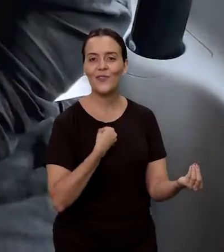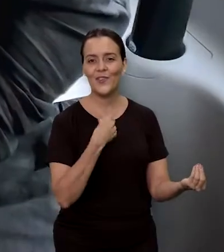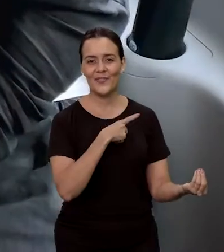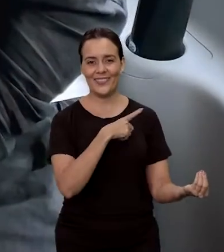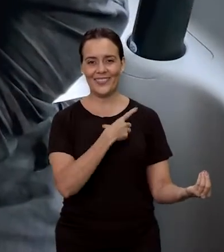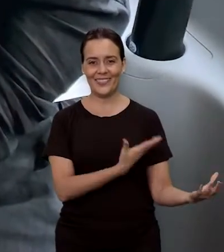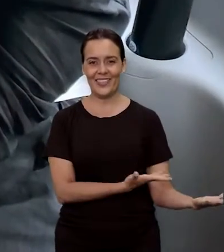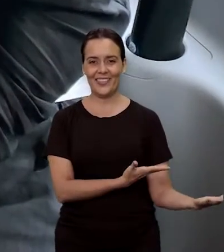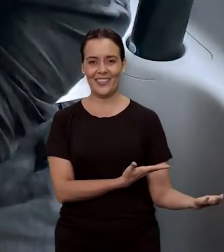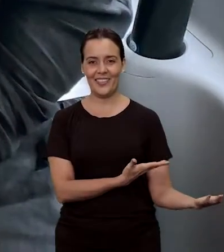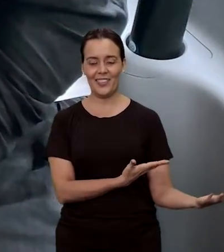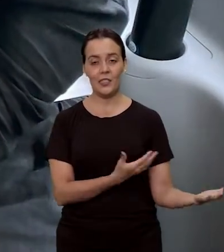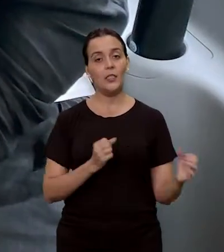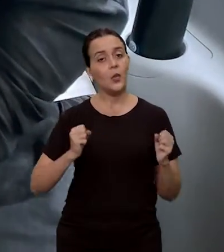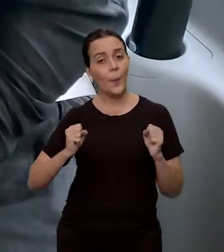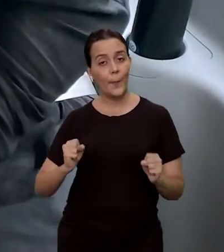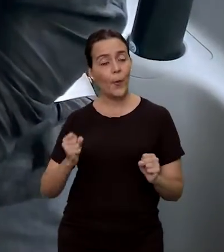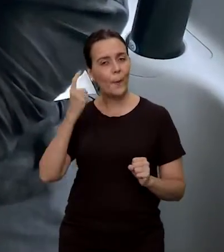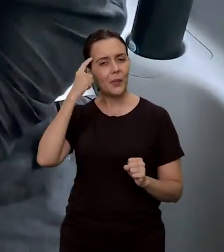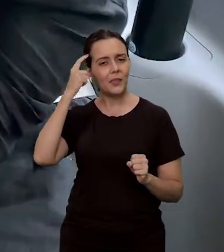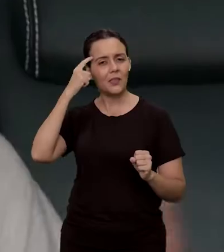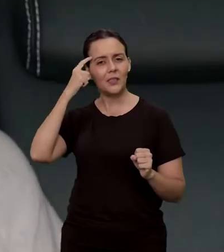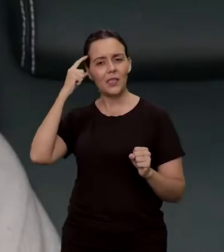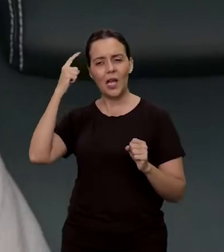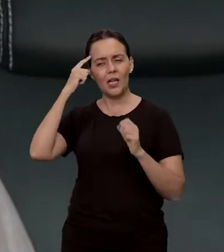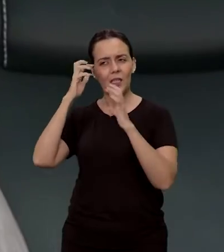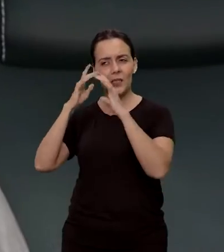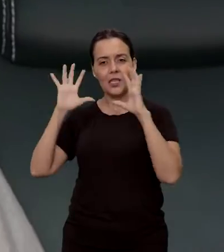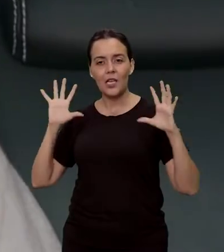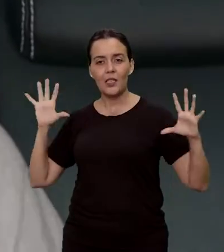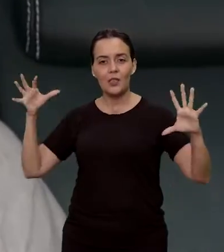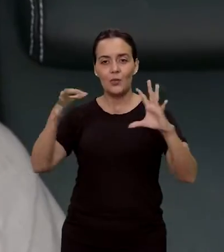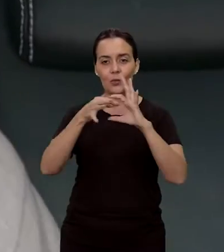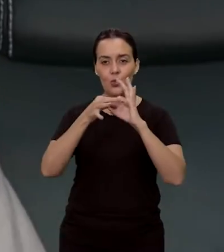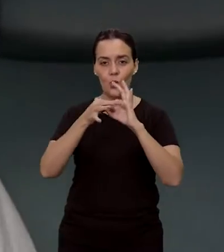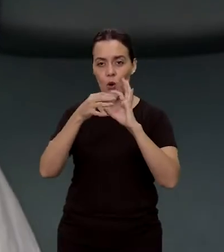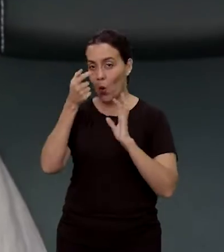que gente pode pensar no colecionismo consciente, que hoje em dia se fala, é um lugar,